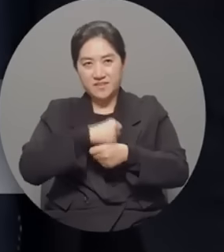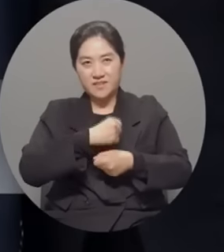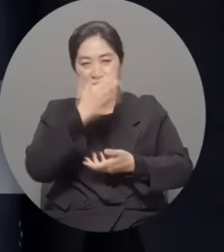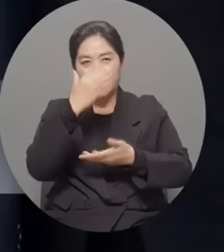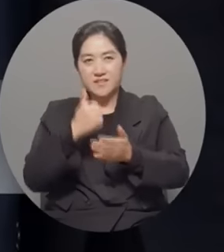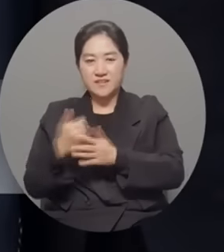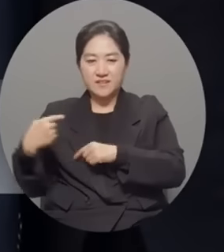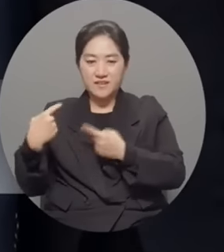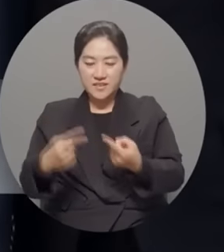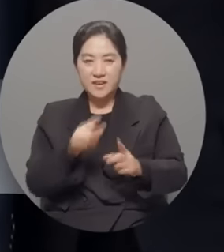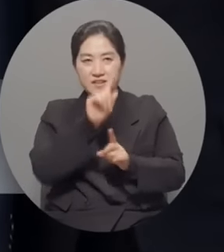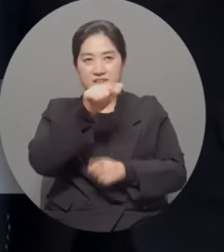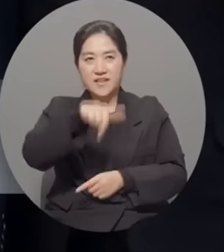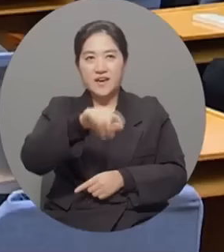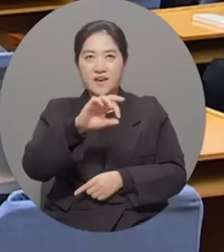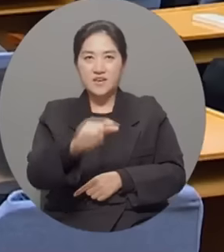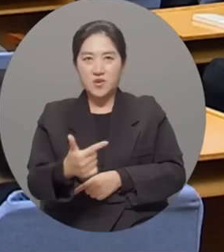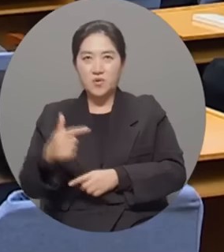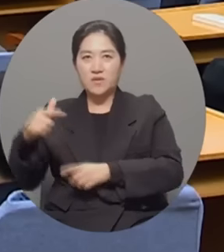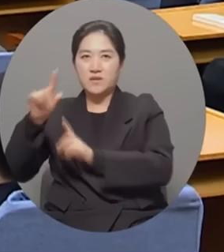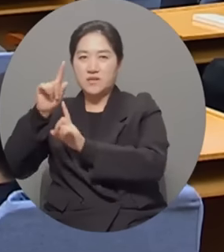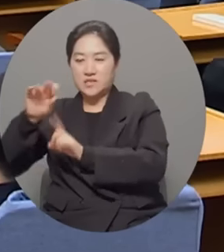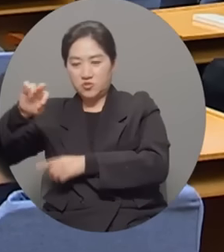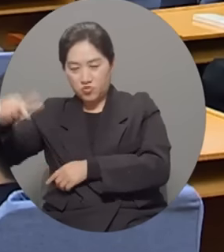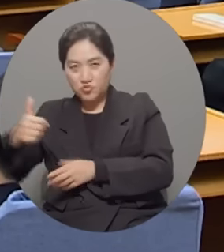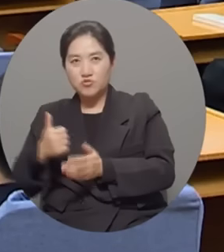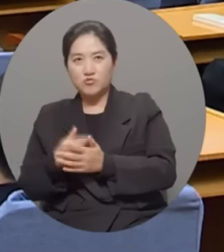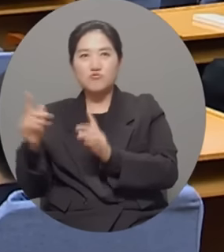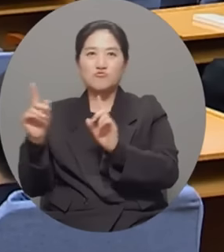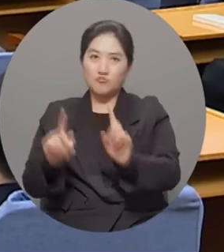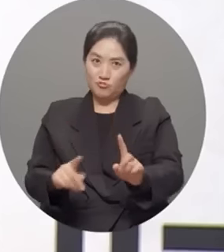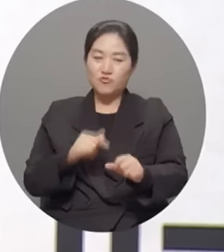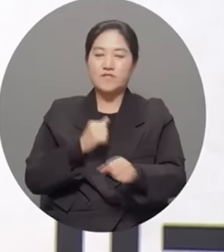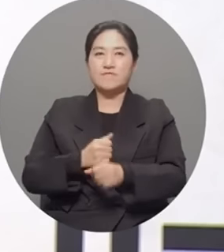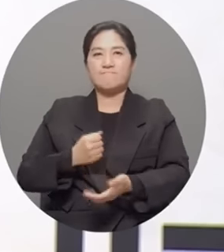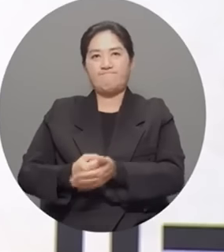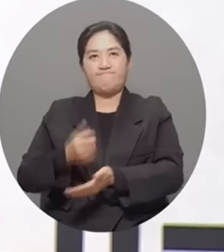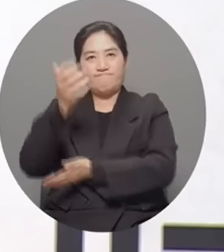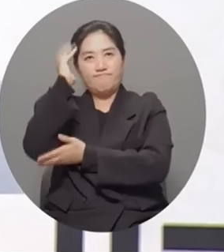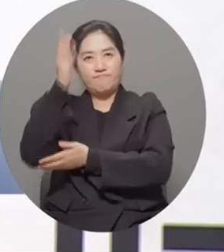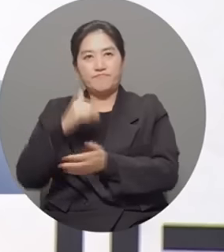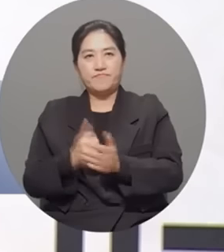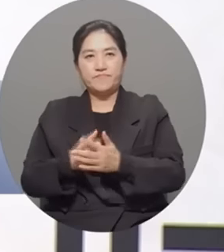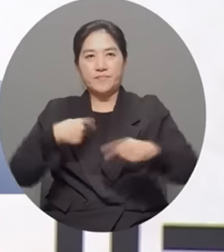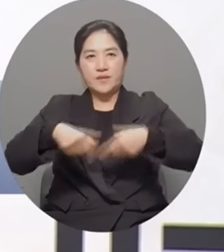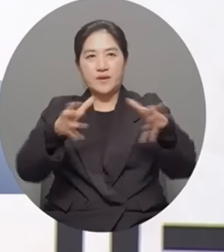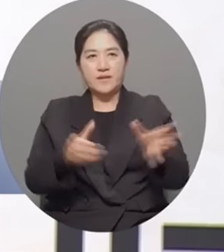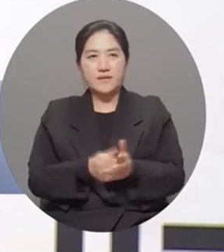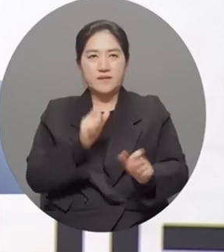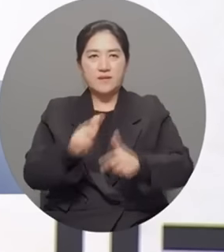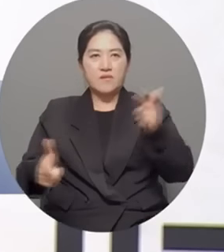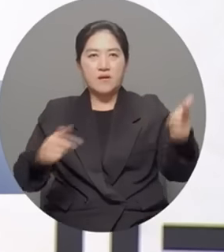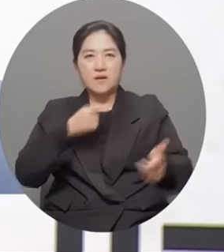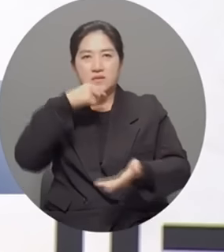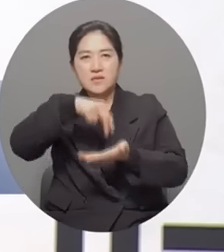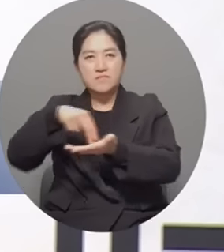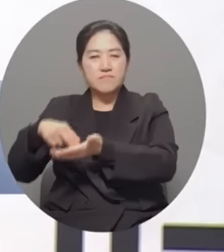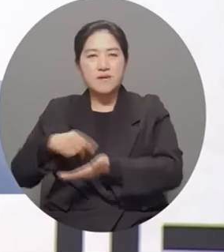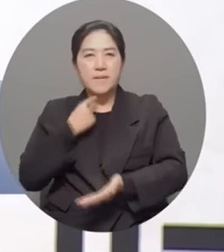여기에도 참석한 이준석, 이낙연 두 여야 전직 대표 앞에서 조 의원은 작심 발언을 쏟아냈습니다.